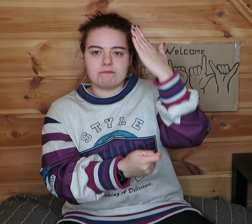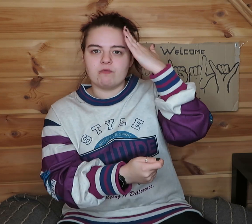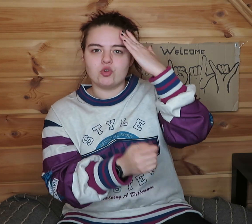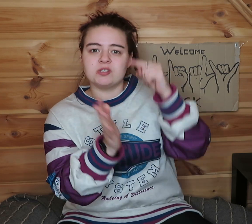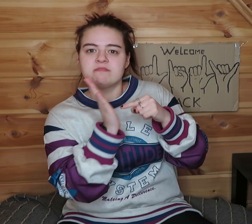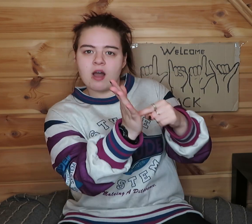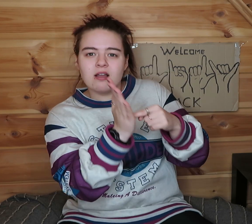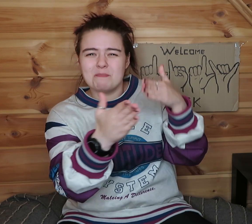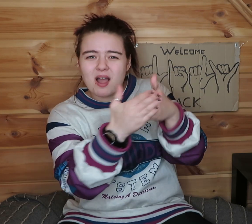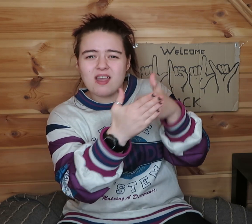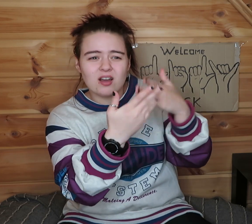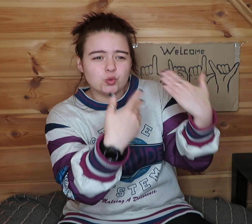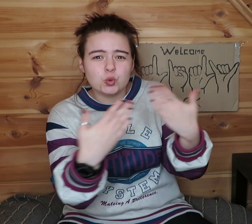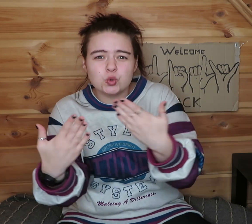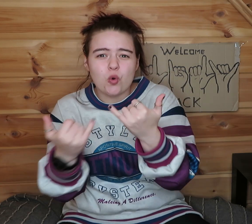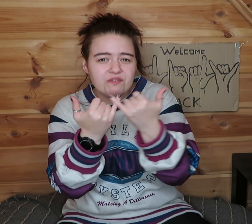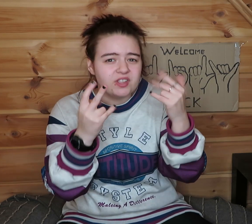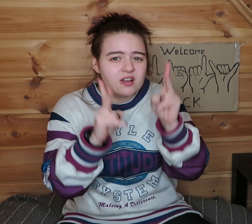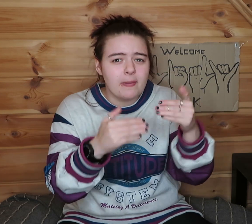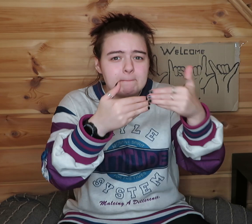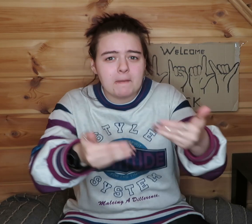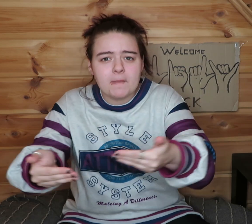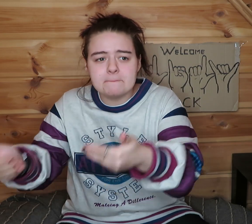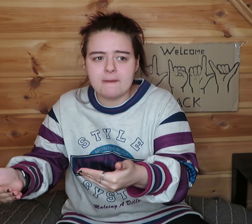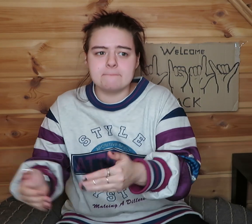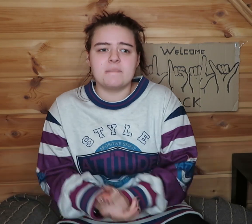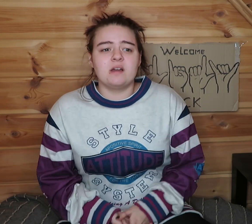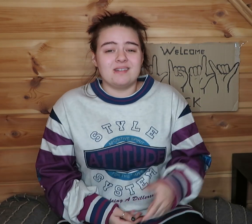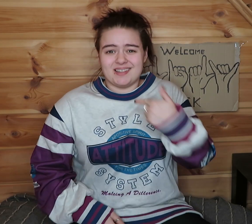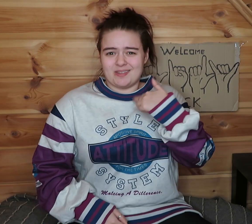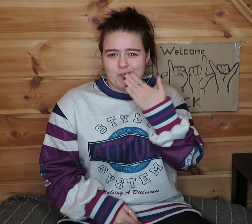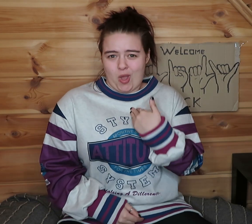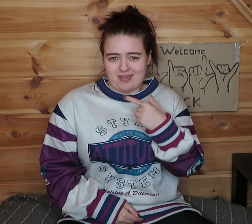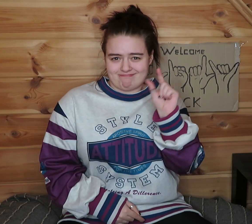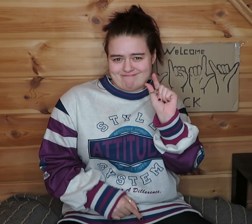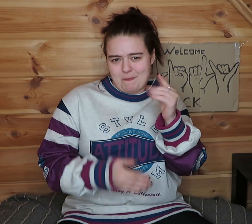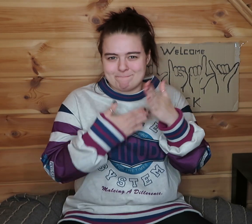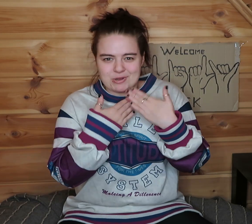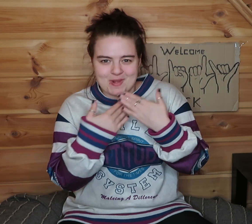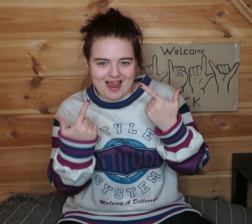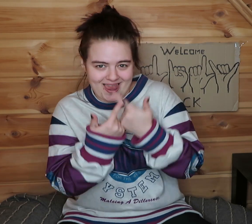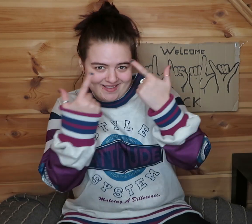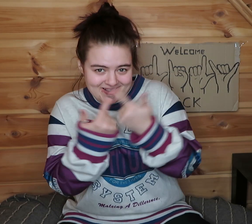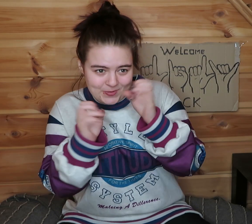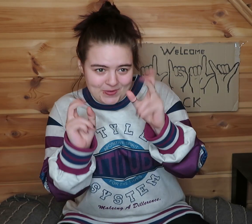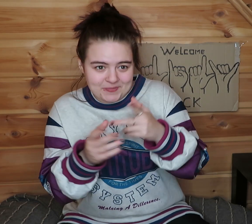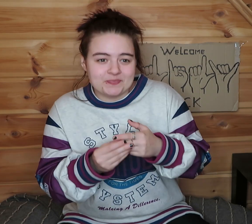Bewusst unsere Barrieren aufzählen und zeigen wie sie abgebaut werden können. Ich möchte ein kleines Beispiel erklären.